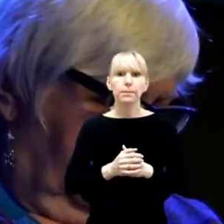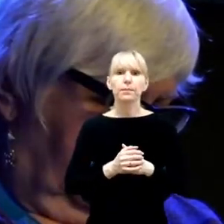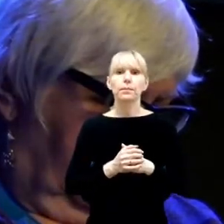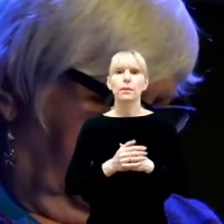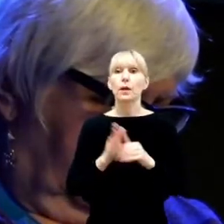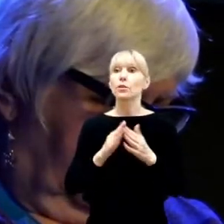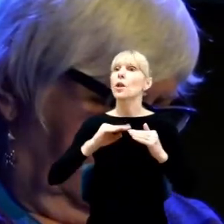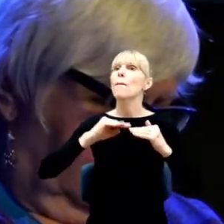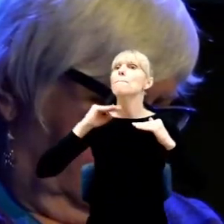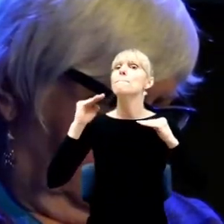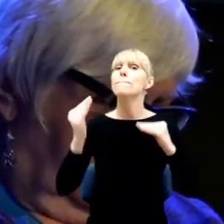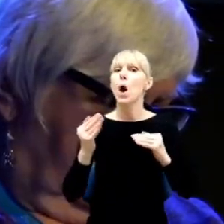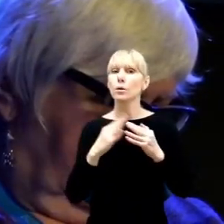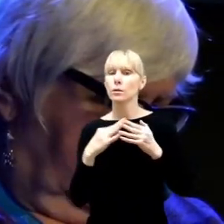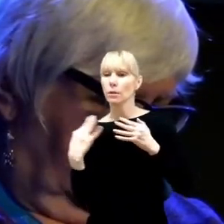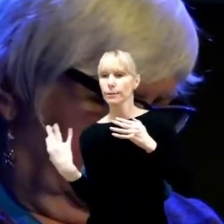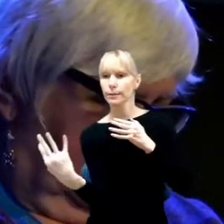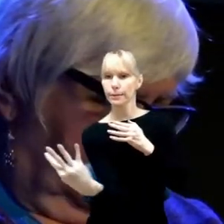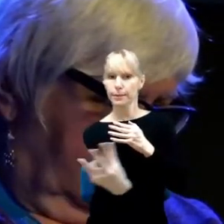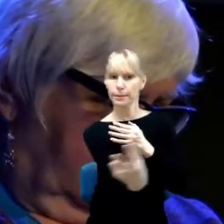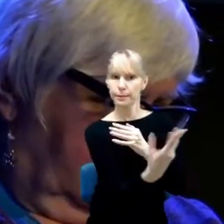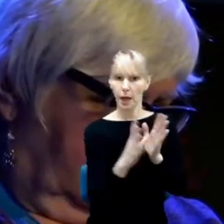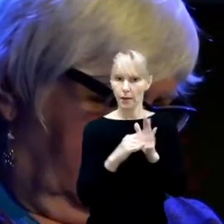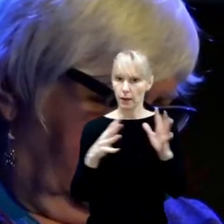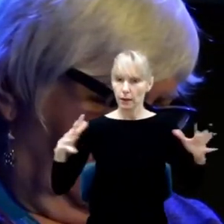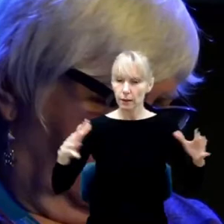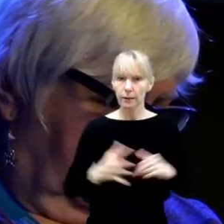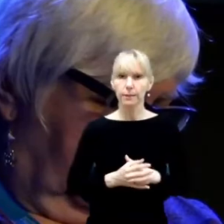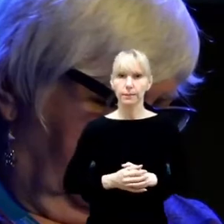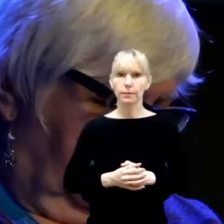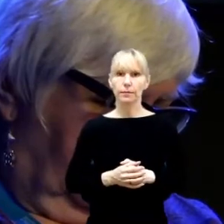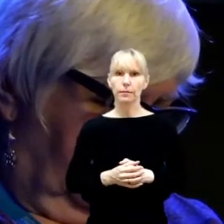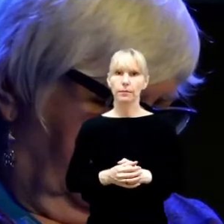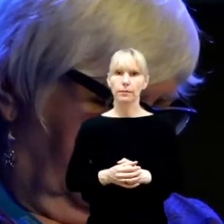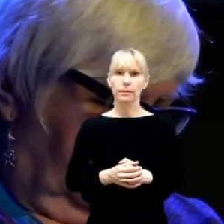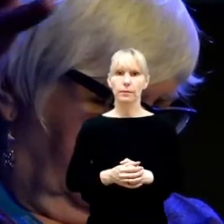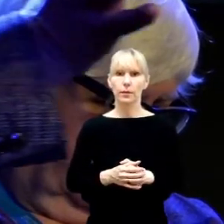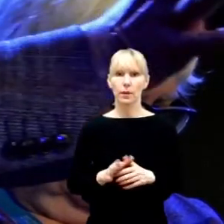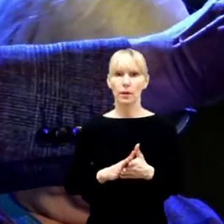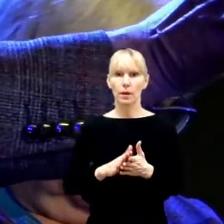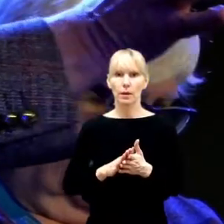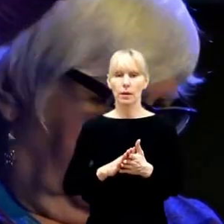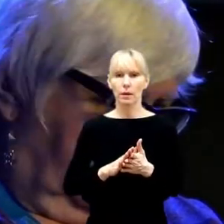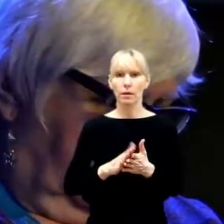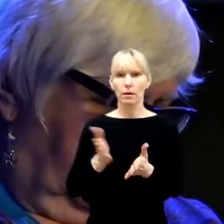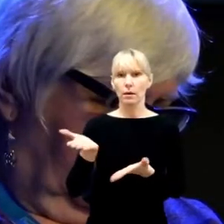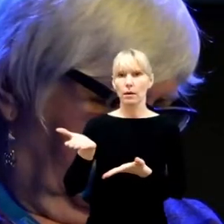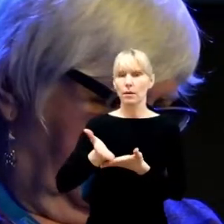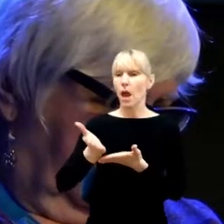Co to znaczy? To znaczy, że znaczna część elementu gospodarki przeniesie się poza metropolie.